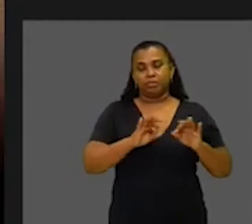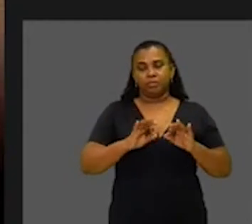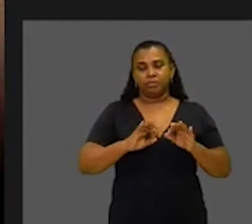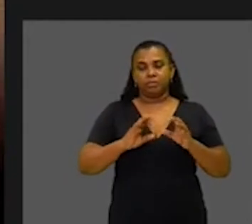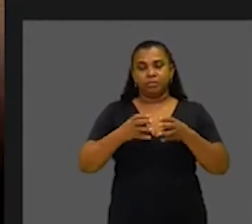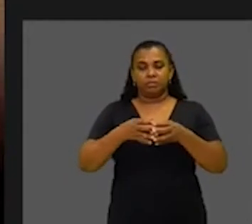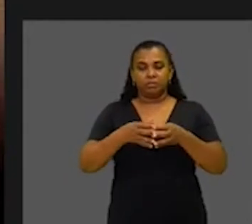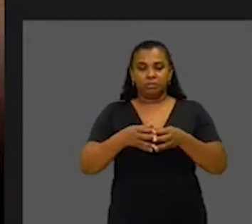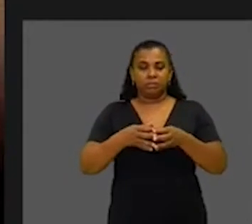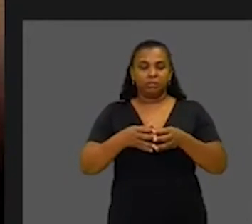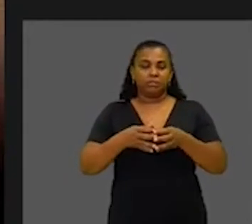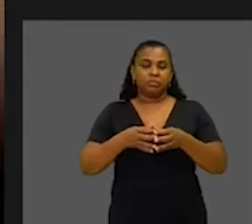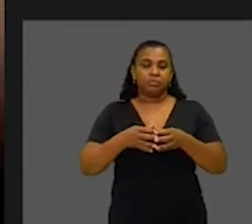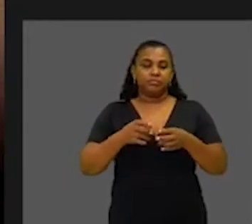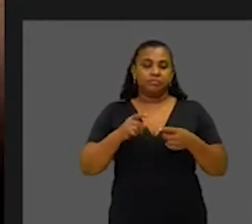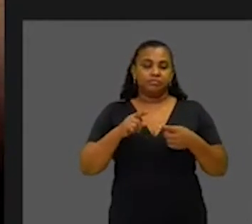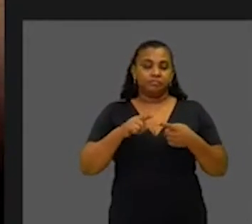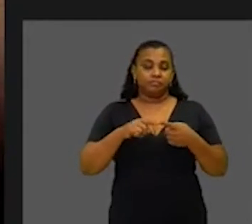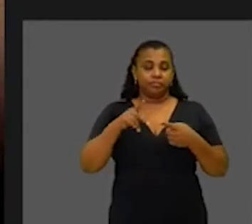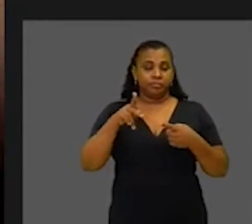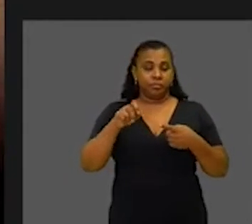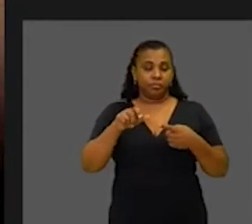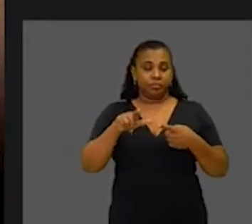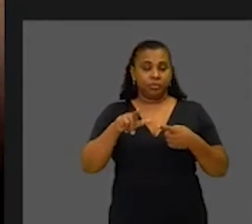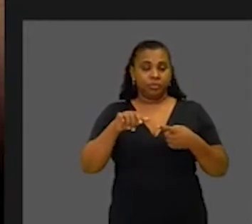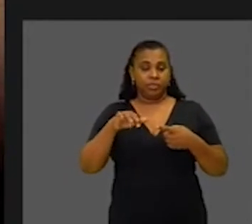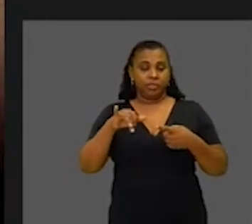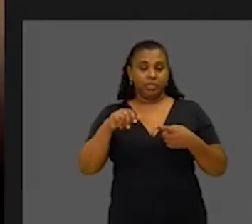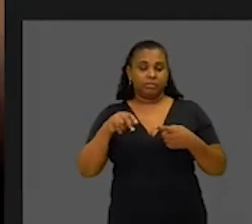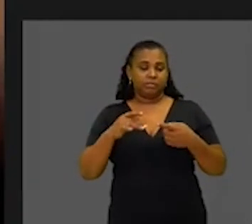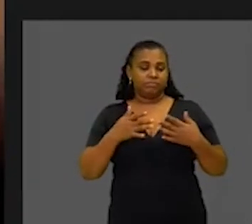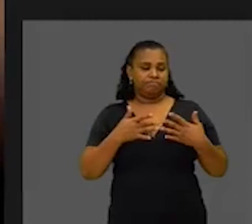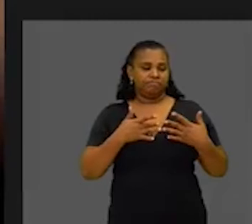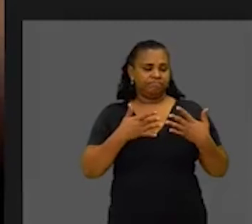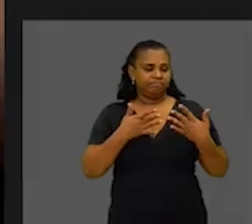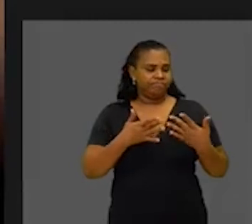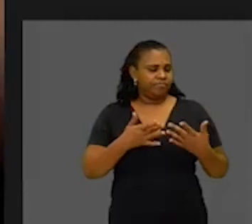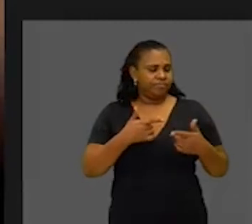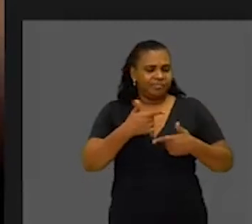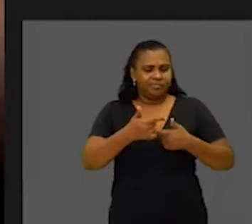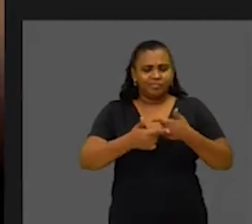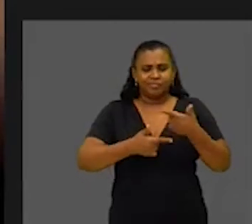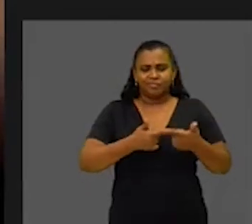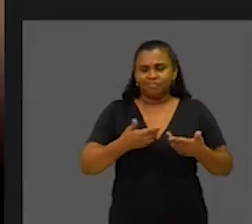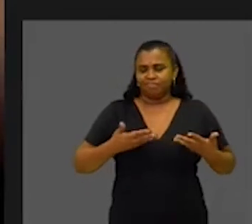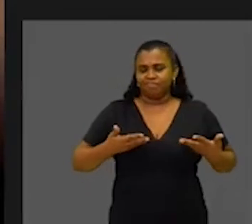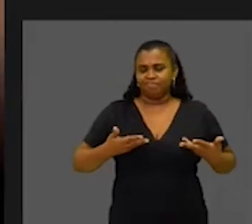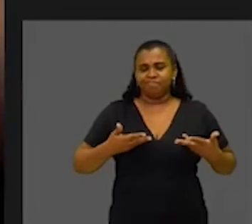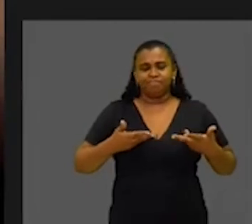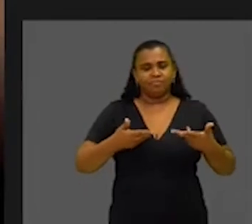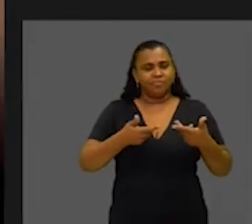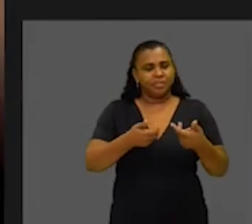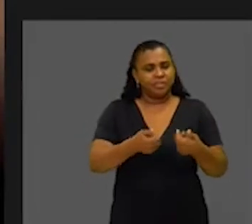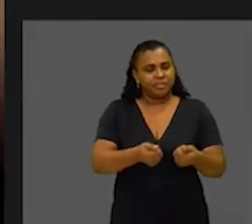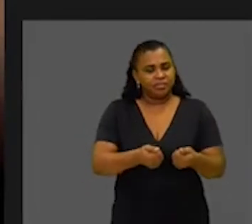pessoa da Poliana e está se mostrando assim com um trabalho Impecável com toda a organização de